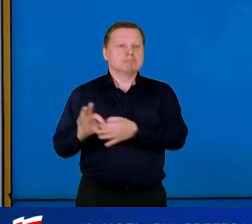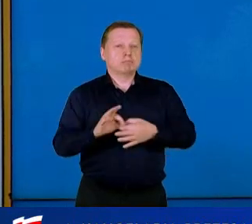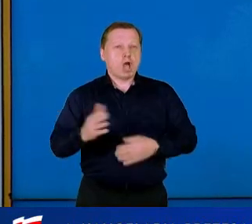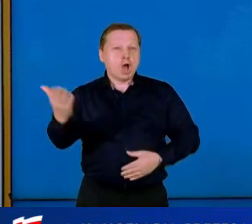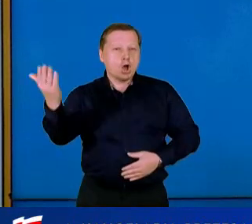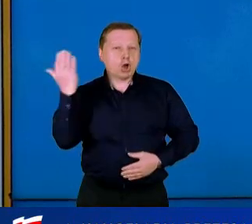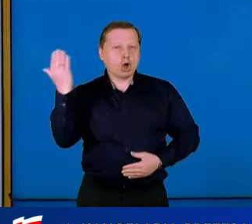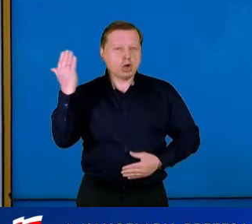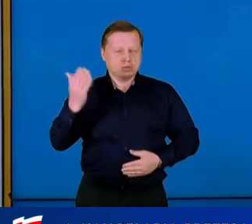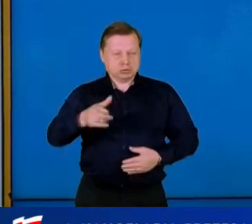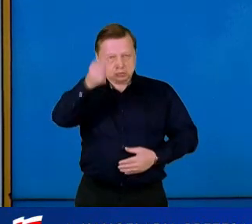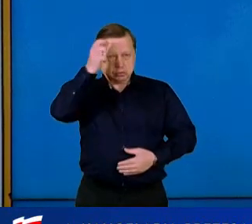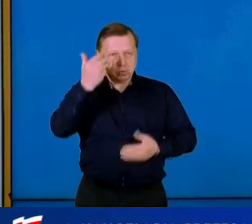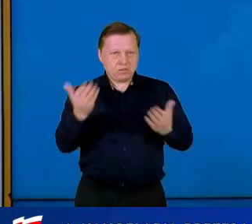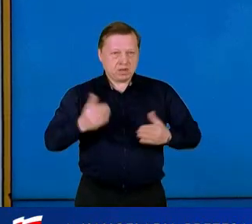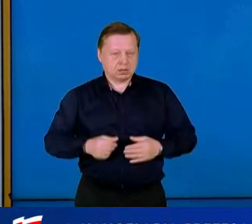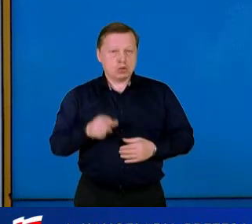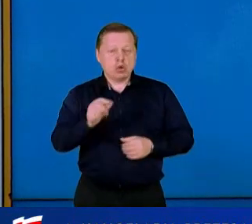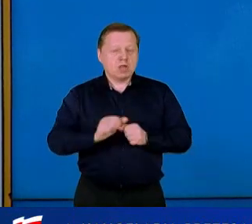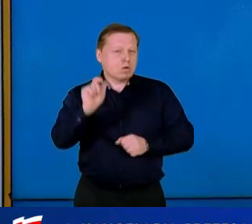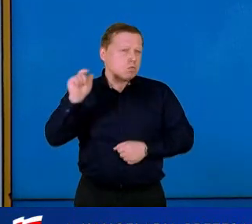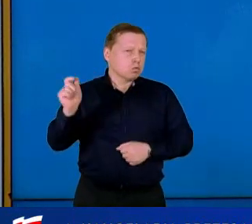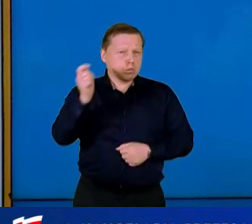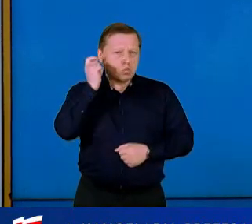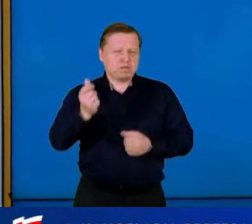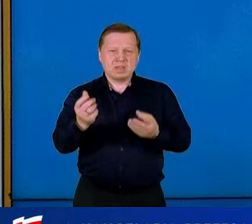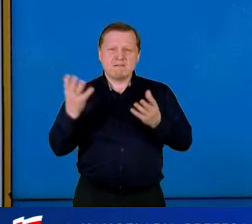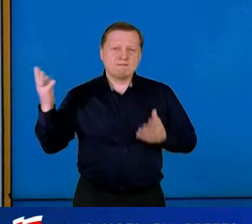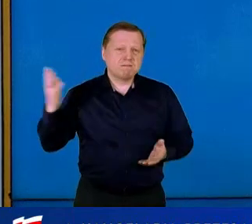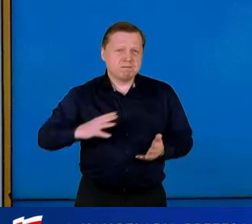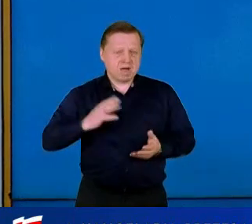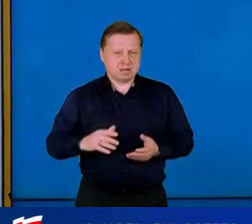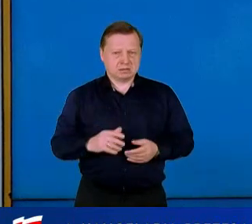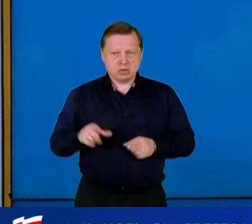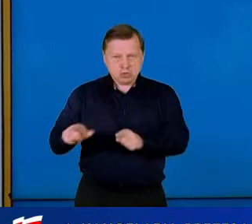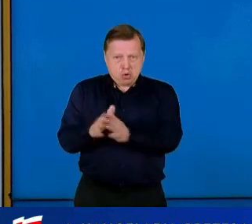Godność jest tą niezbywalna wartością, niezbywalna również konstytucyjną wartością,